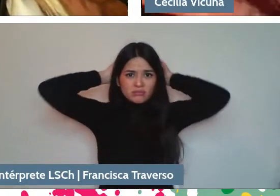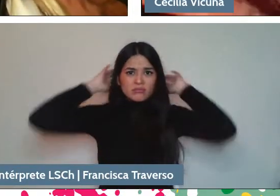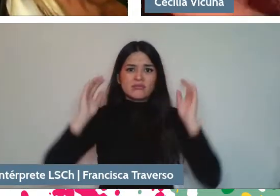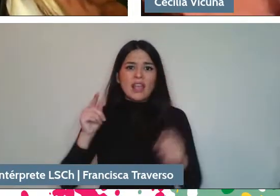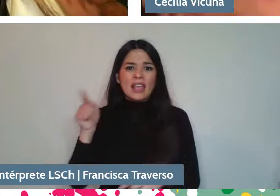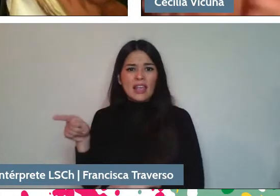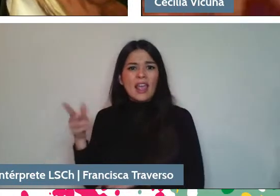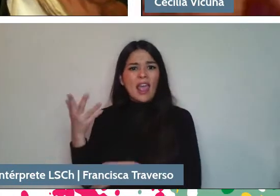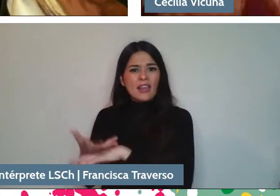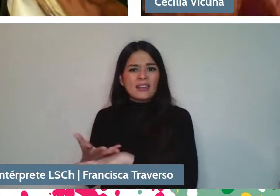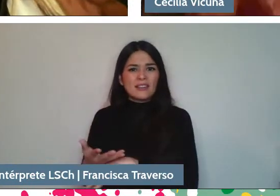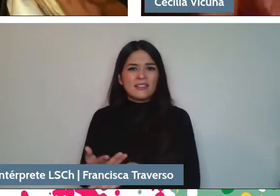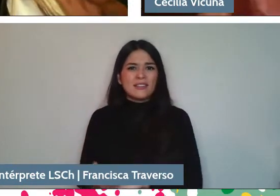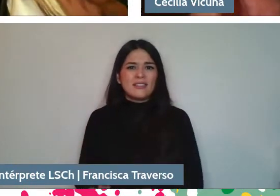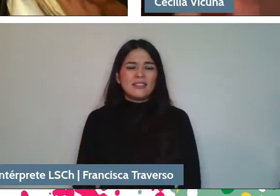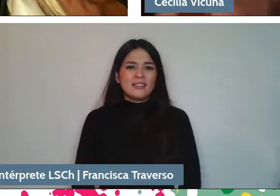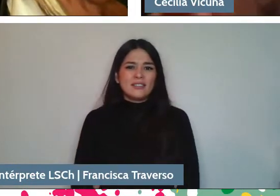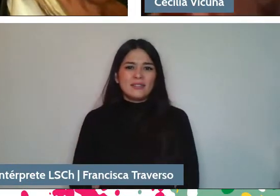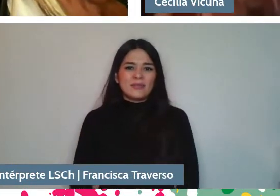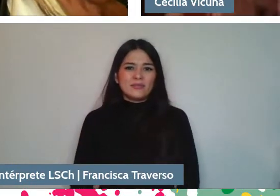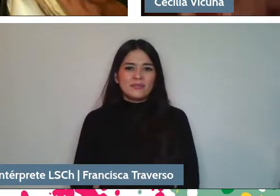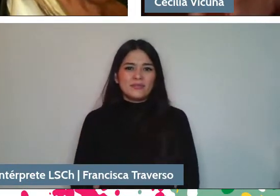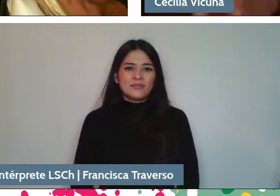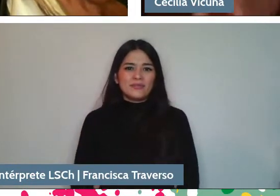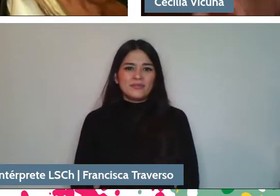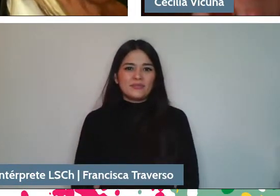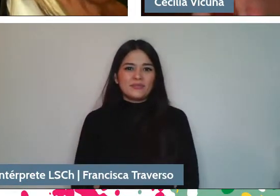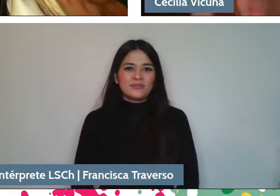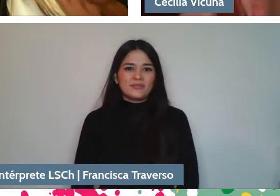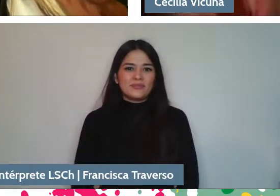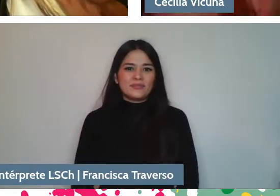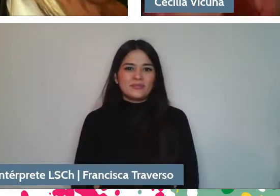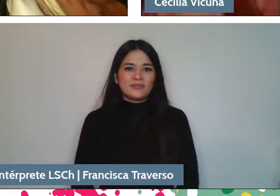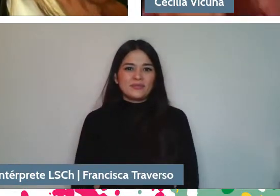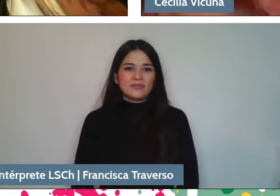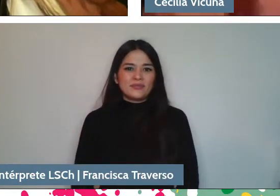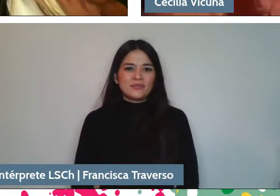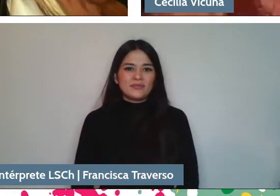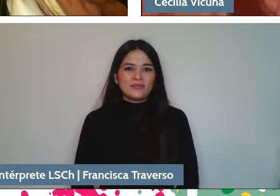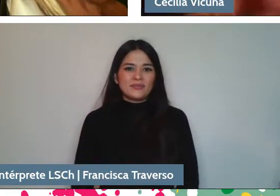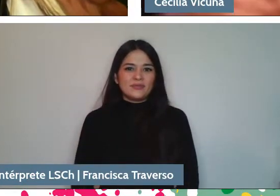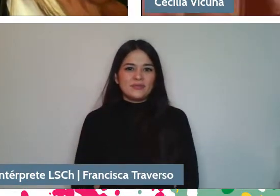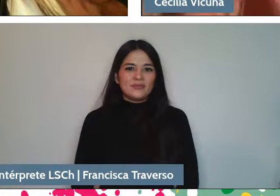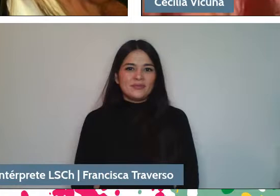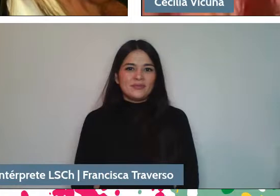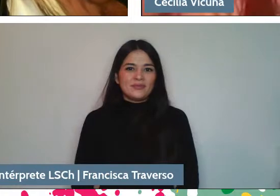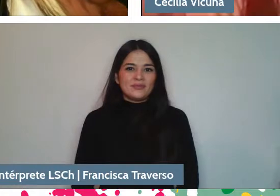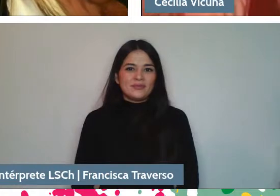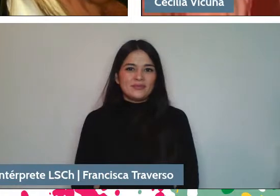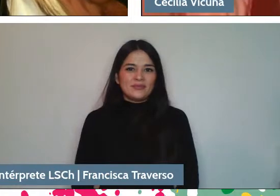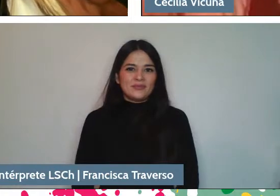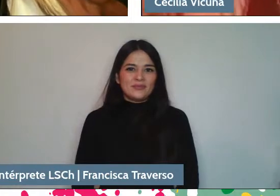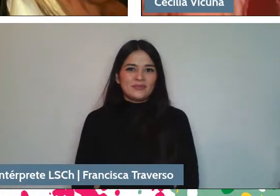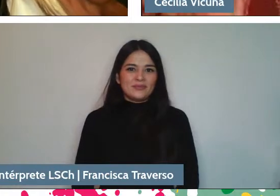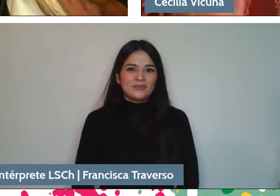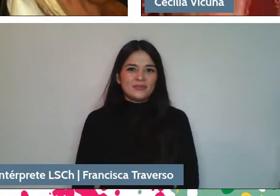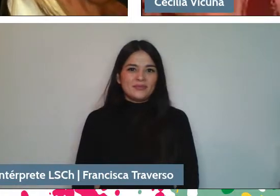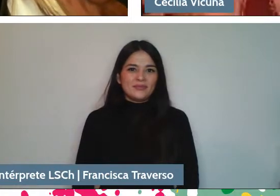Esta muy flaquito, a ver este hilito. No, aquí hay otro mejor. Este, ya está. Entonces, me ponia yo así